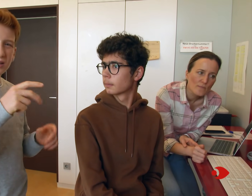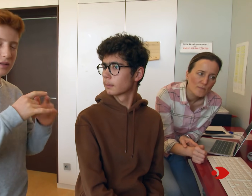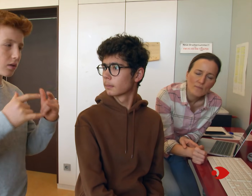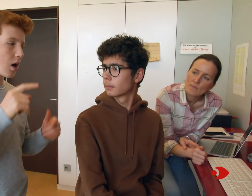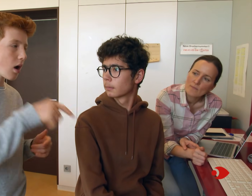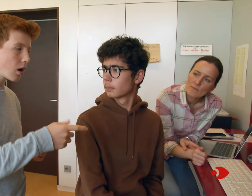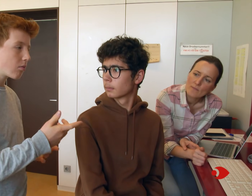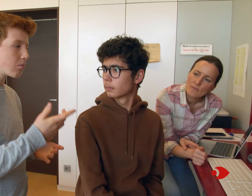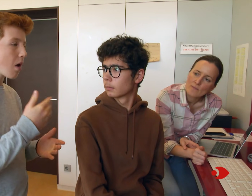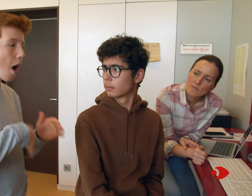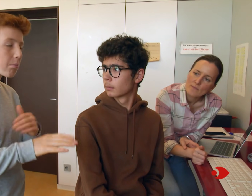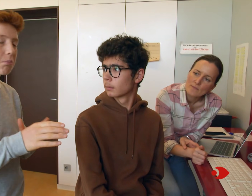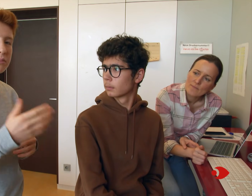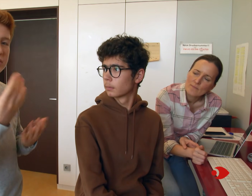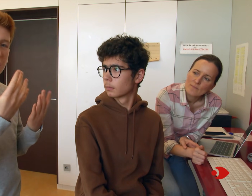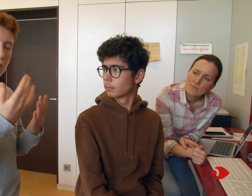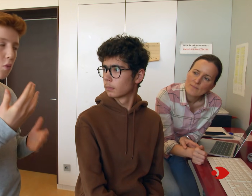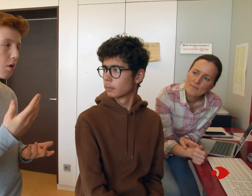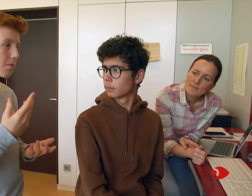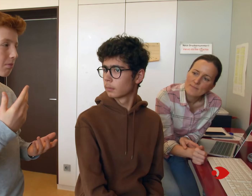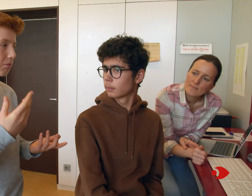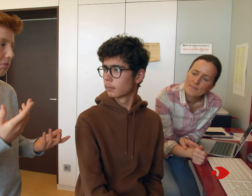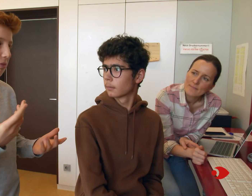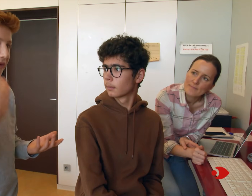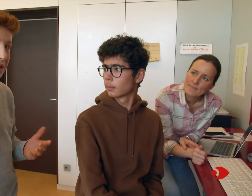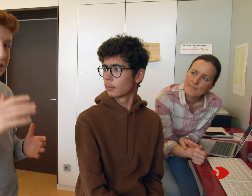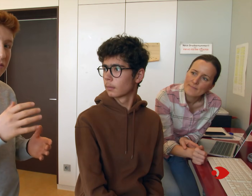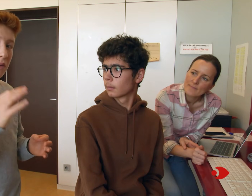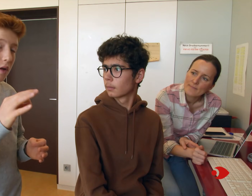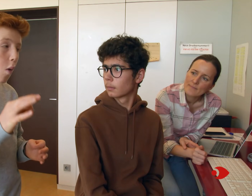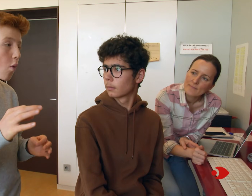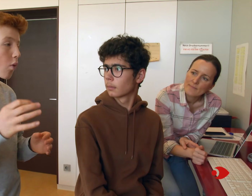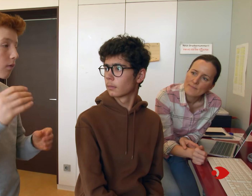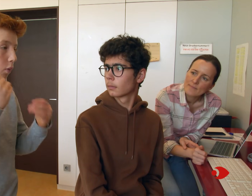und dass es ab 10 Uhr losgeht. Genauere Informationen gibt's leider nicht.